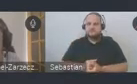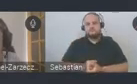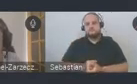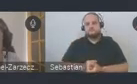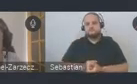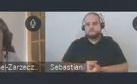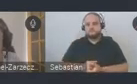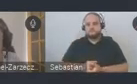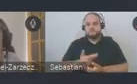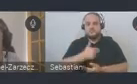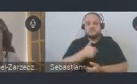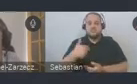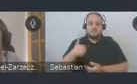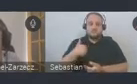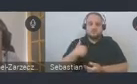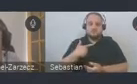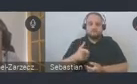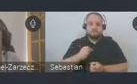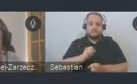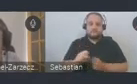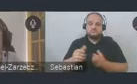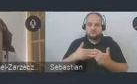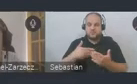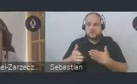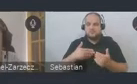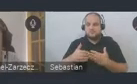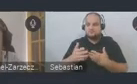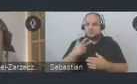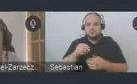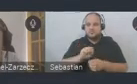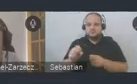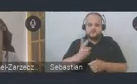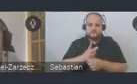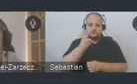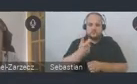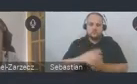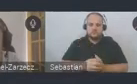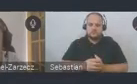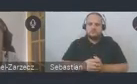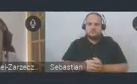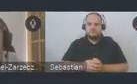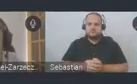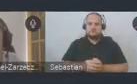więc ile nasze kompetencje cyfrowe jednak nie są wysokie. Może się wydawać,